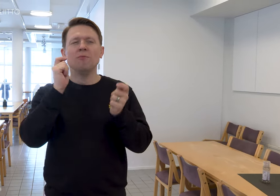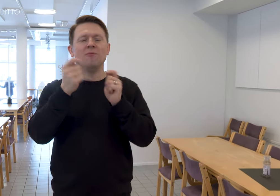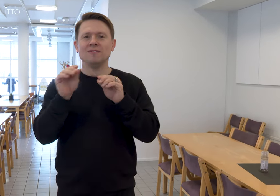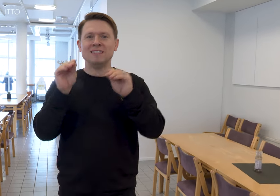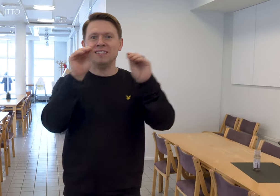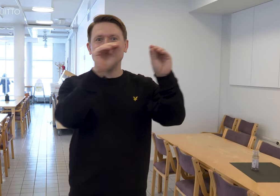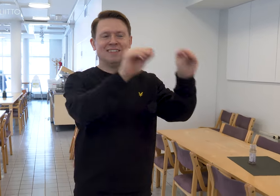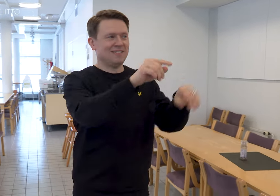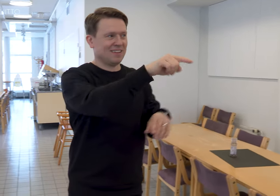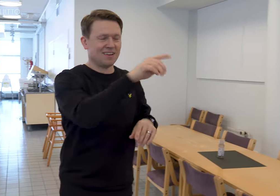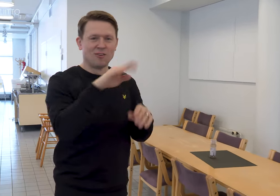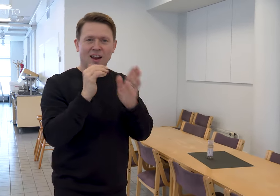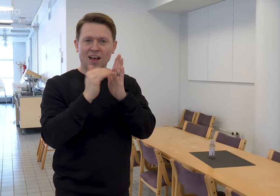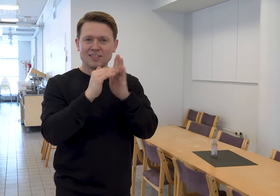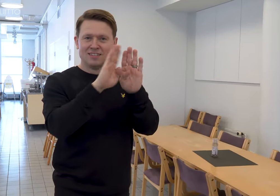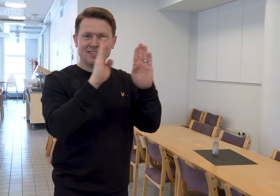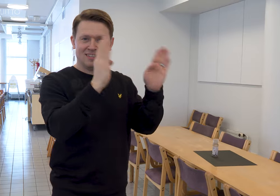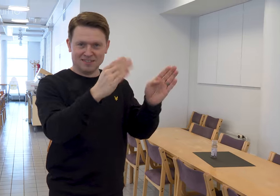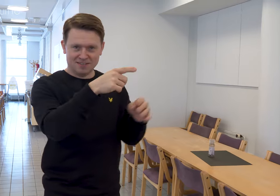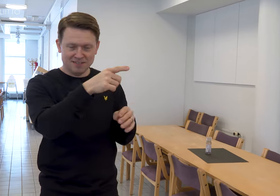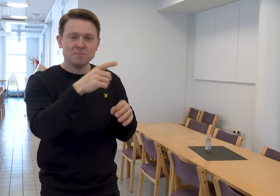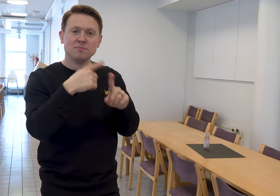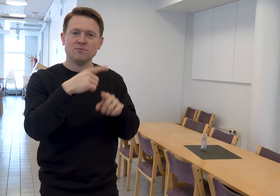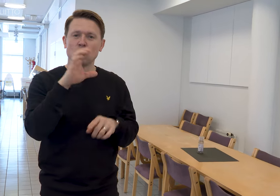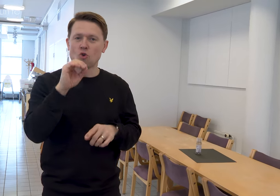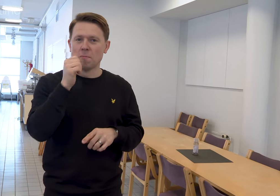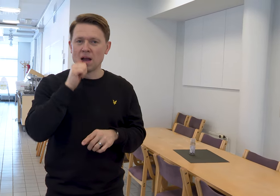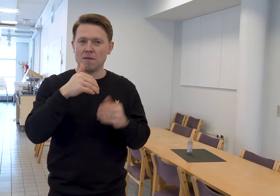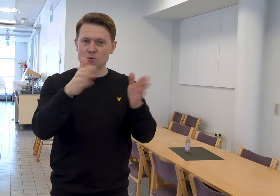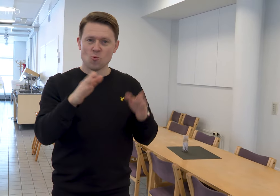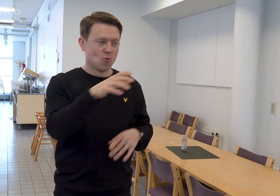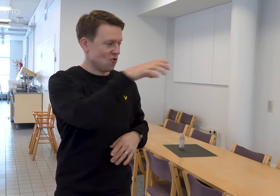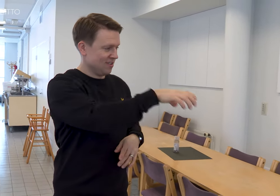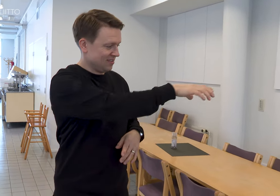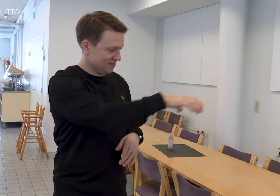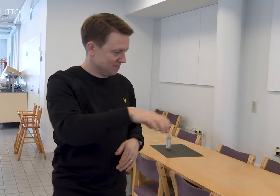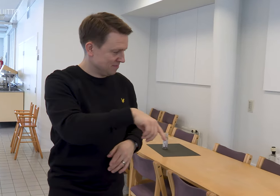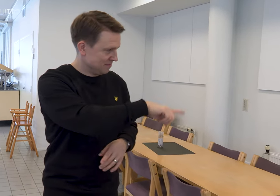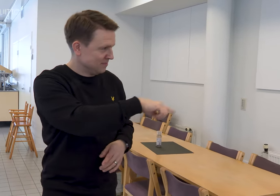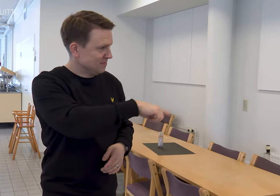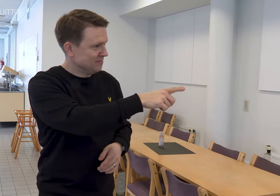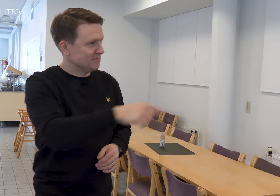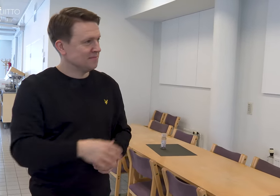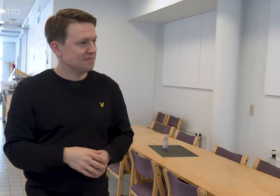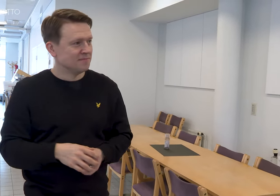Sittemmin täällä ruokasalissa oli Kuurojen museon näyttelyvitriini, jossa oli vaihtuvia näyttelyitä + C.O.Malmin huone.